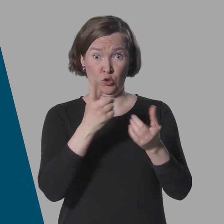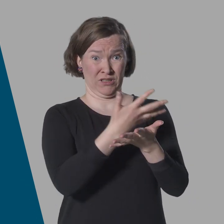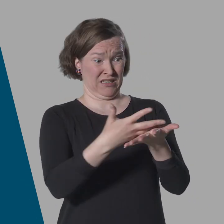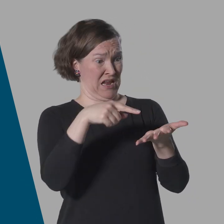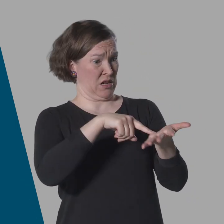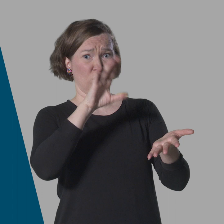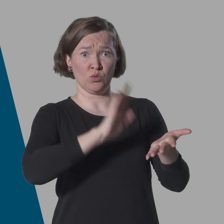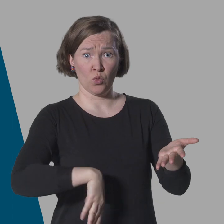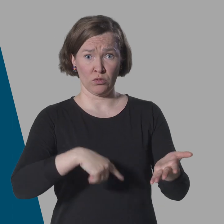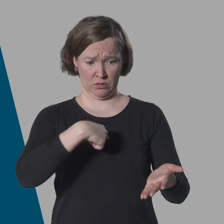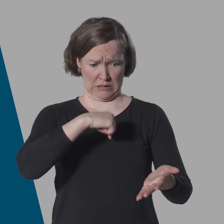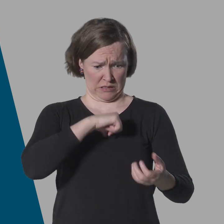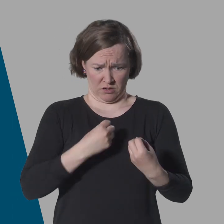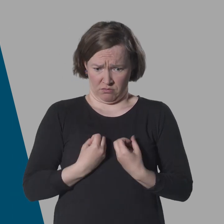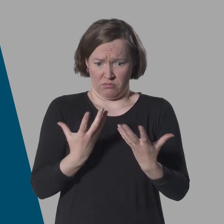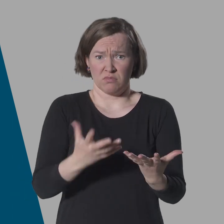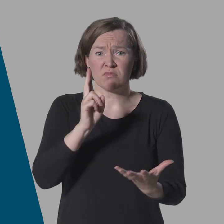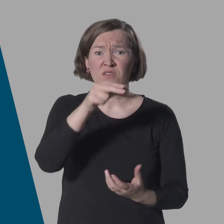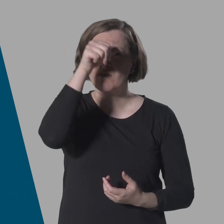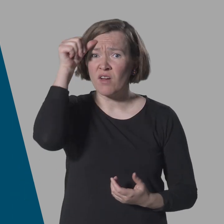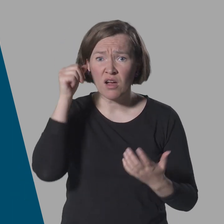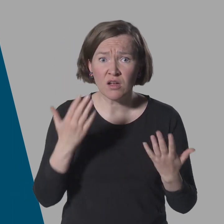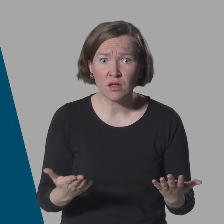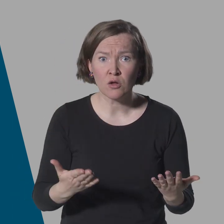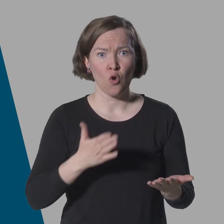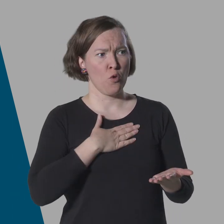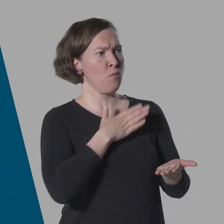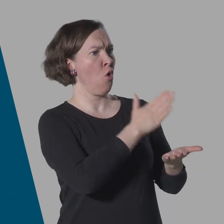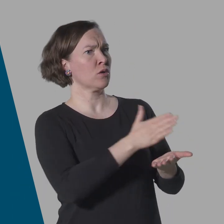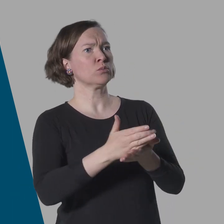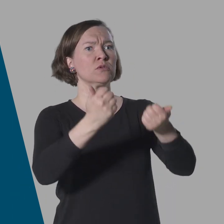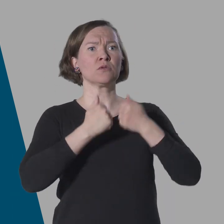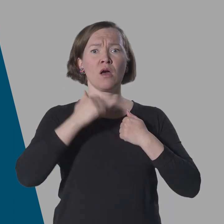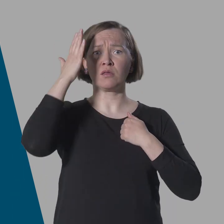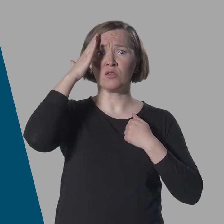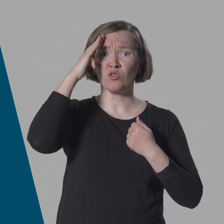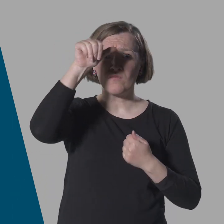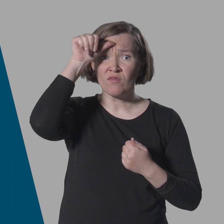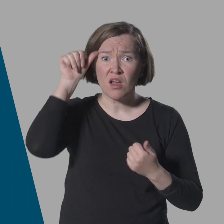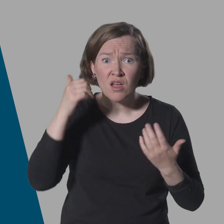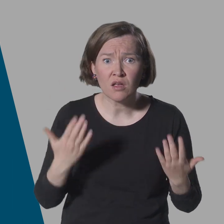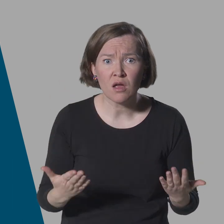Ilman kieltä on vaikea ilmaista itseään, saada tietoa omista oikeuksistaan -